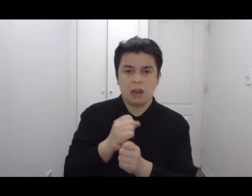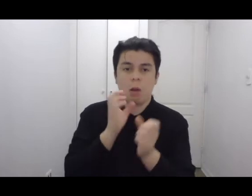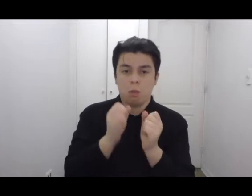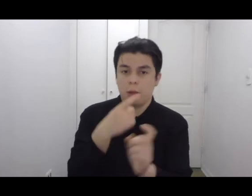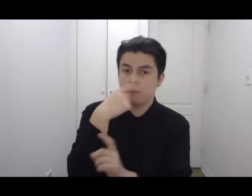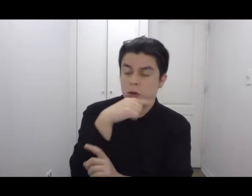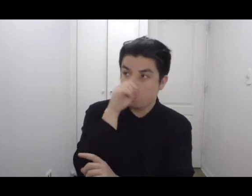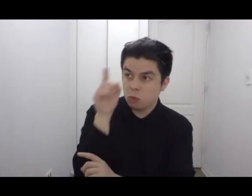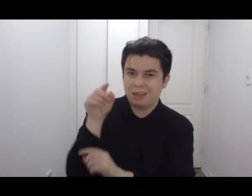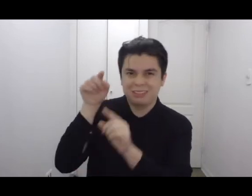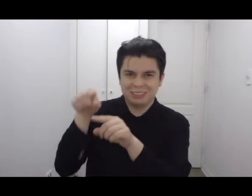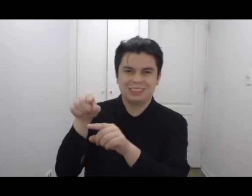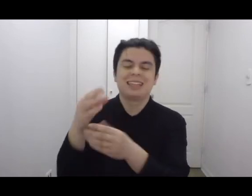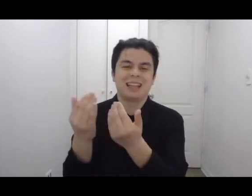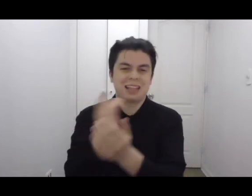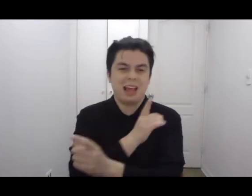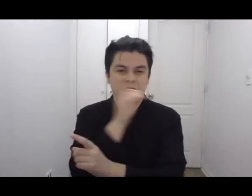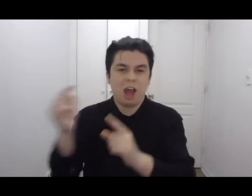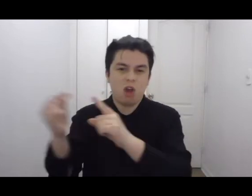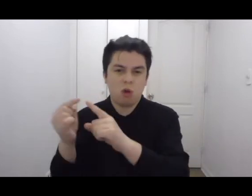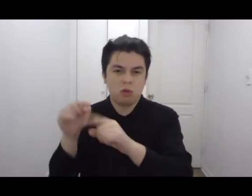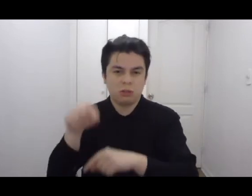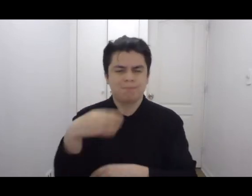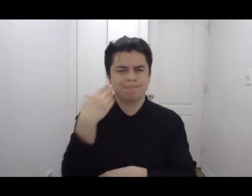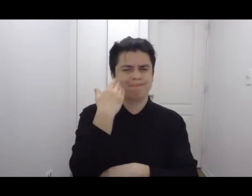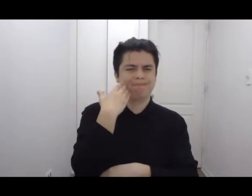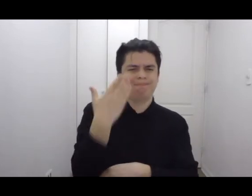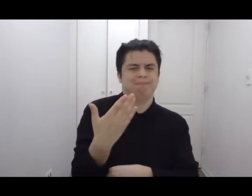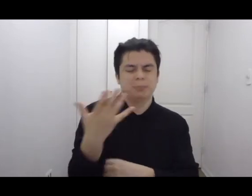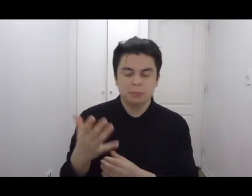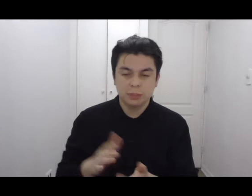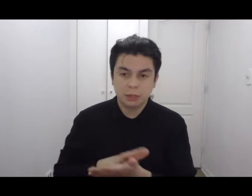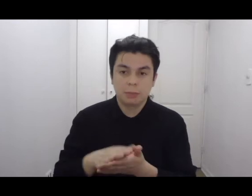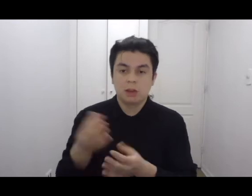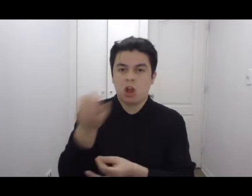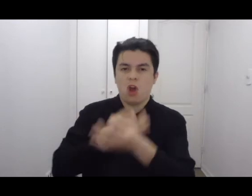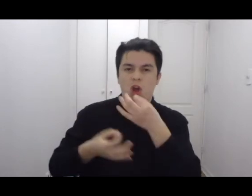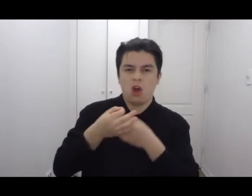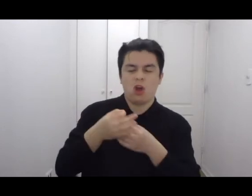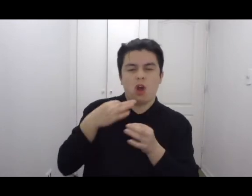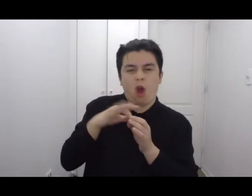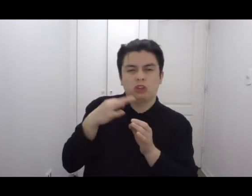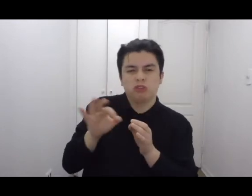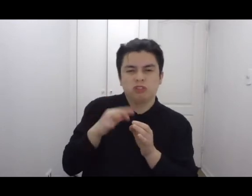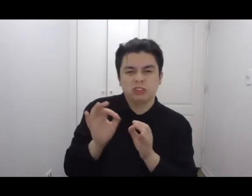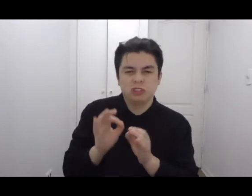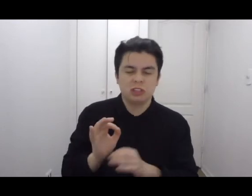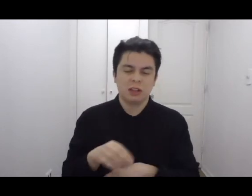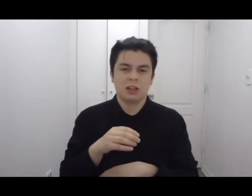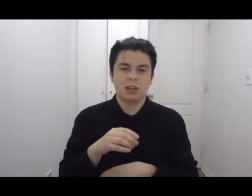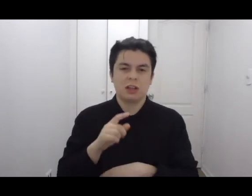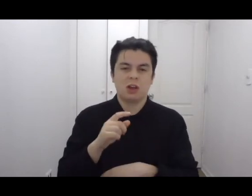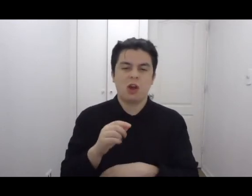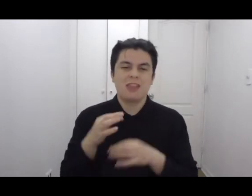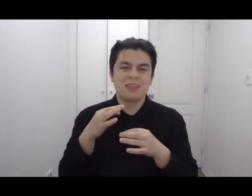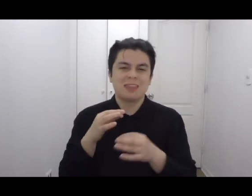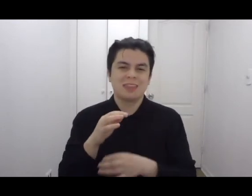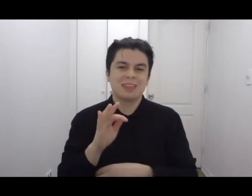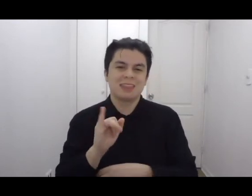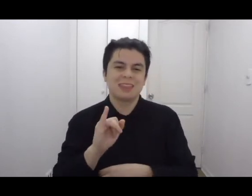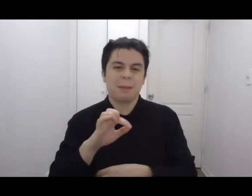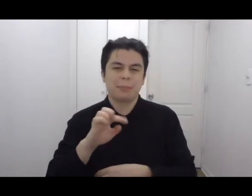nos dio algunos tips también hablamos de algunas cosas en particular y no super entretenido